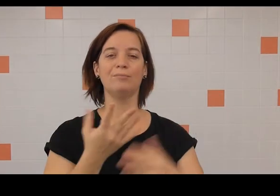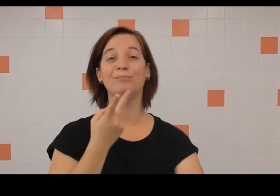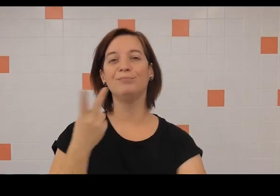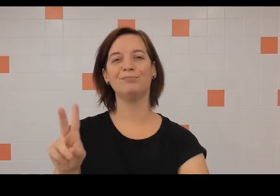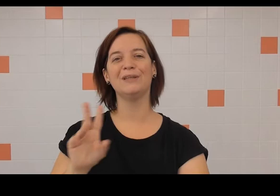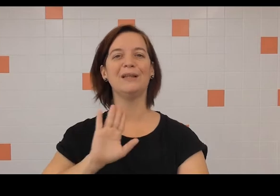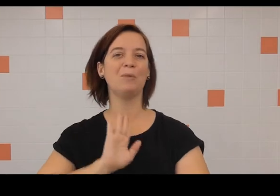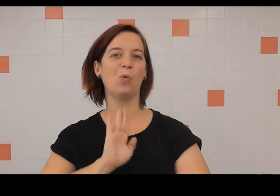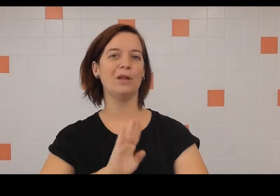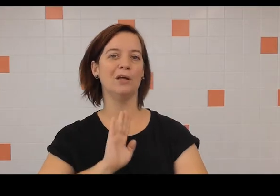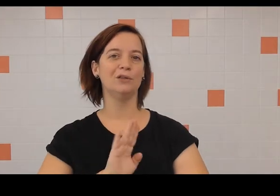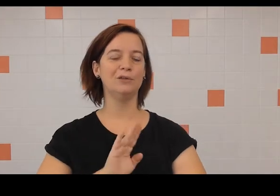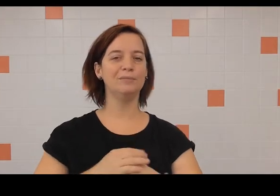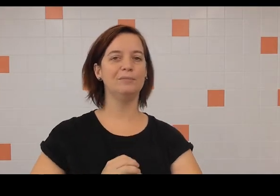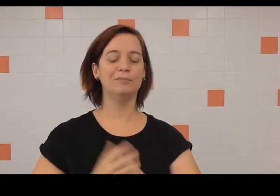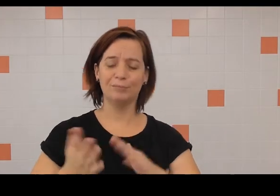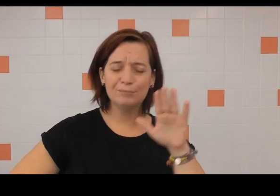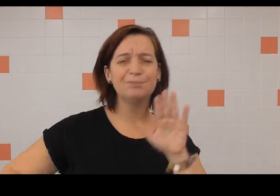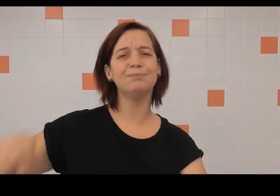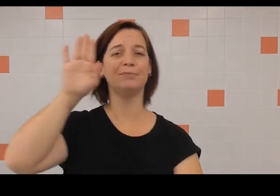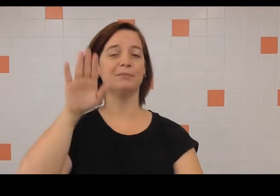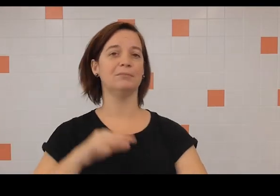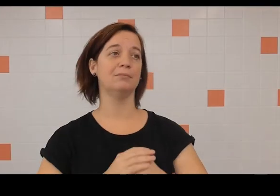Elle témoigne de son enfance,